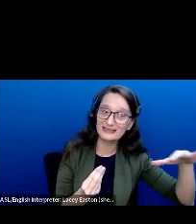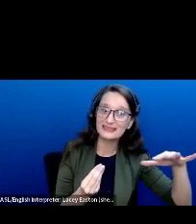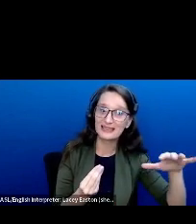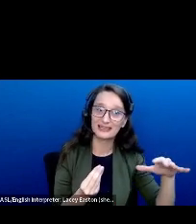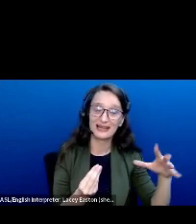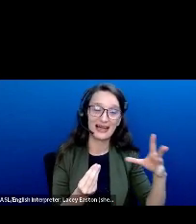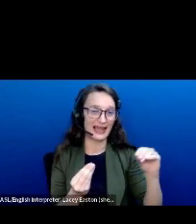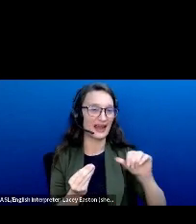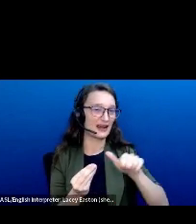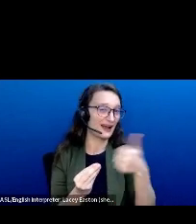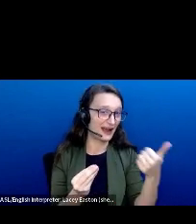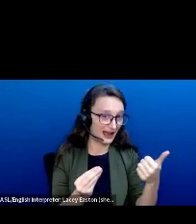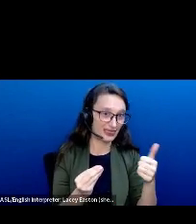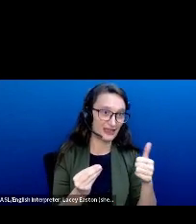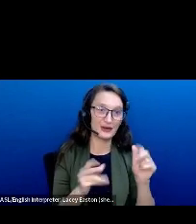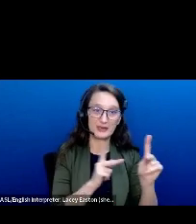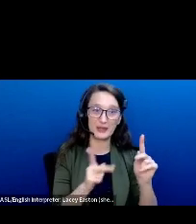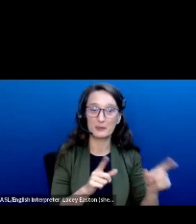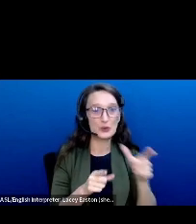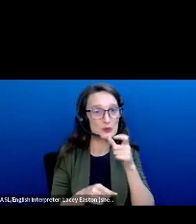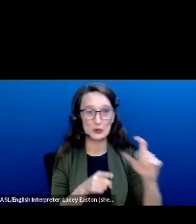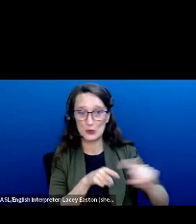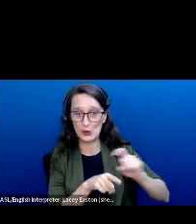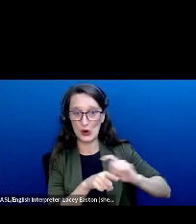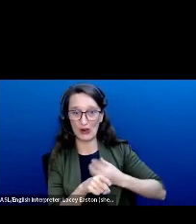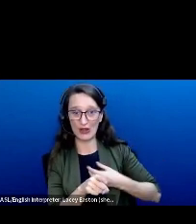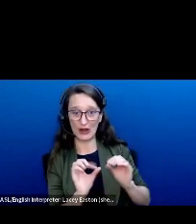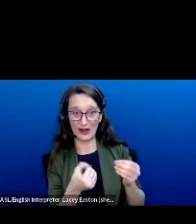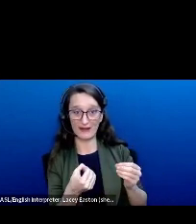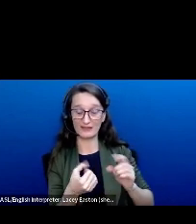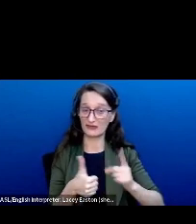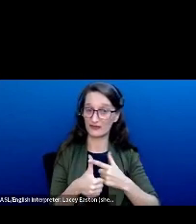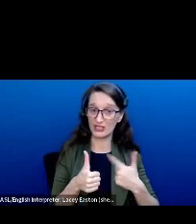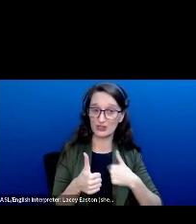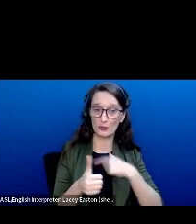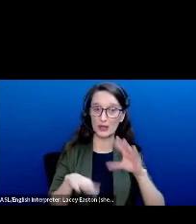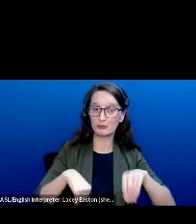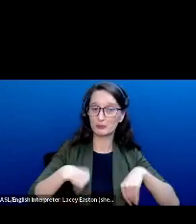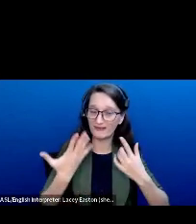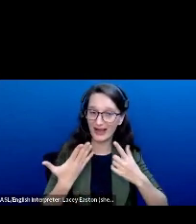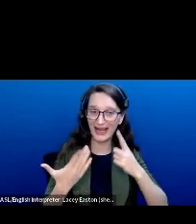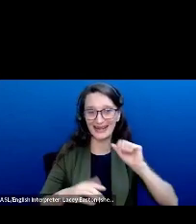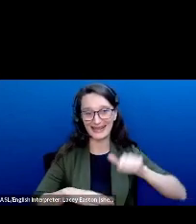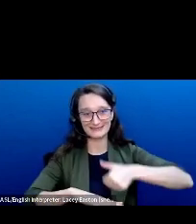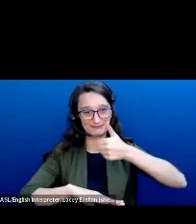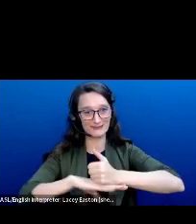llaman a nuestra oficina. Primero, la oficina ofrece una plataforma dedicada donde las familias y